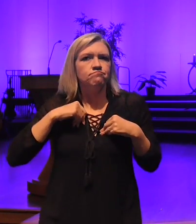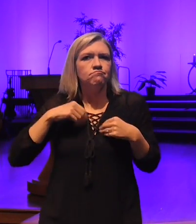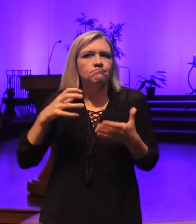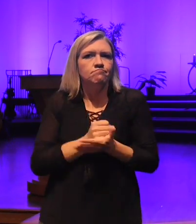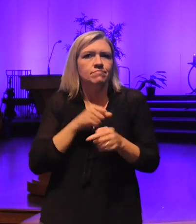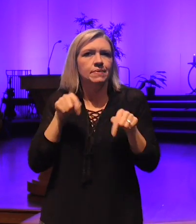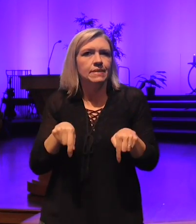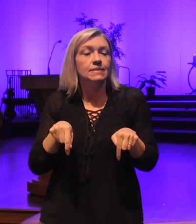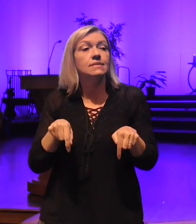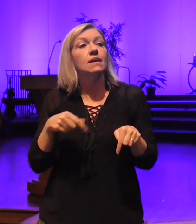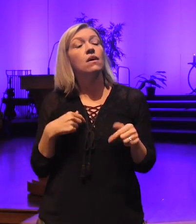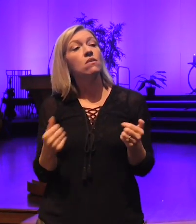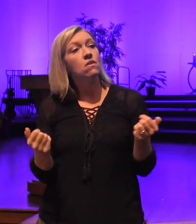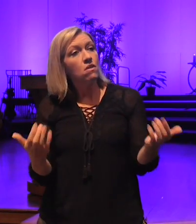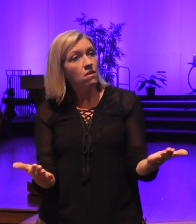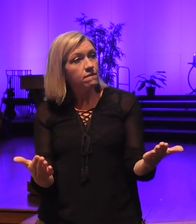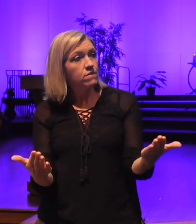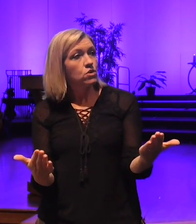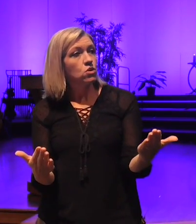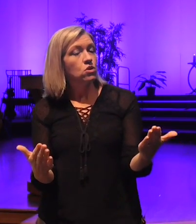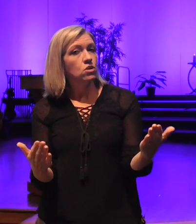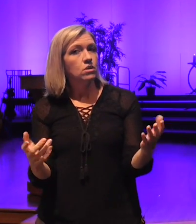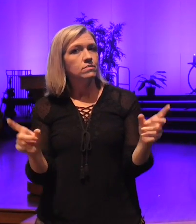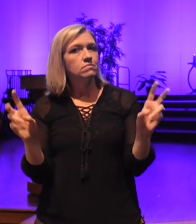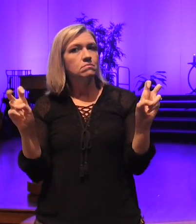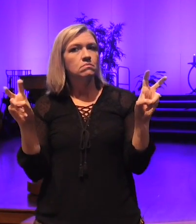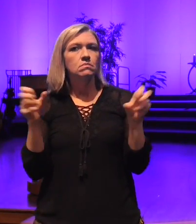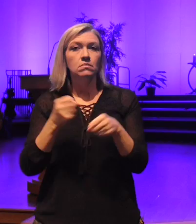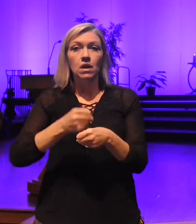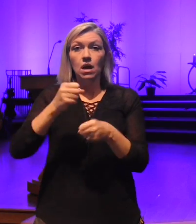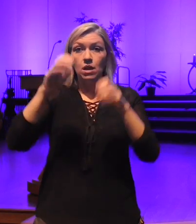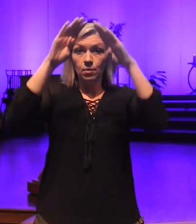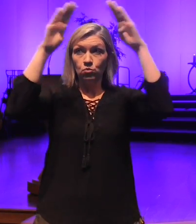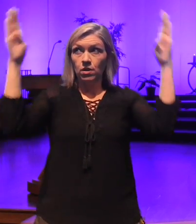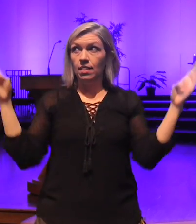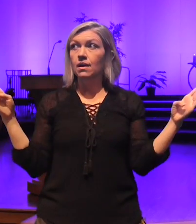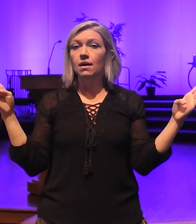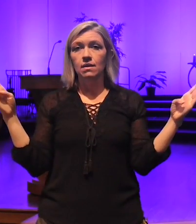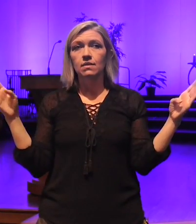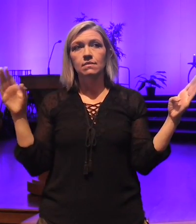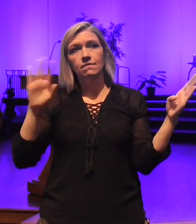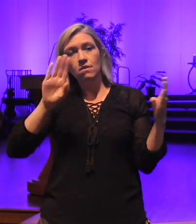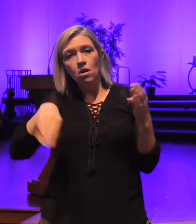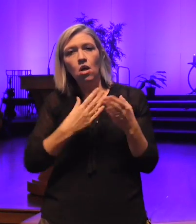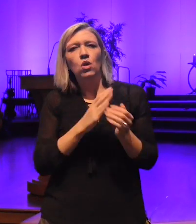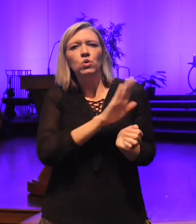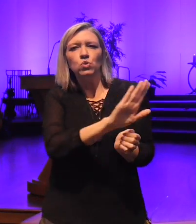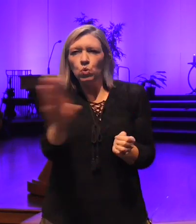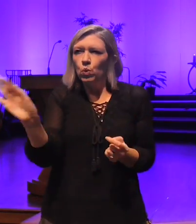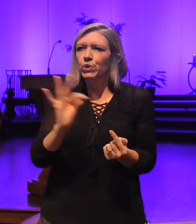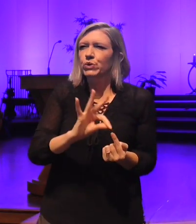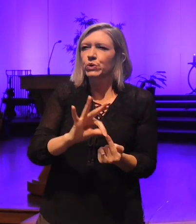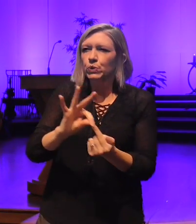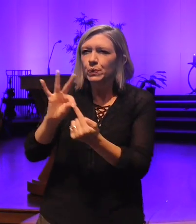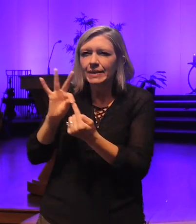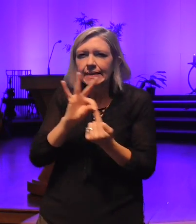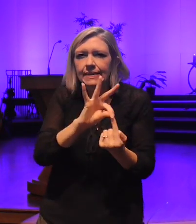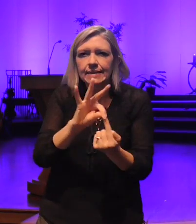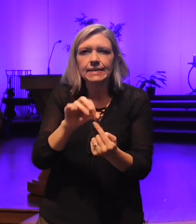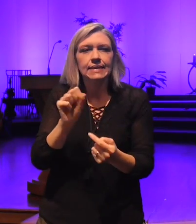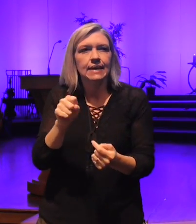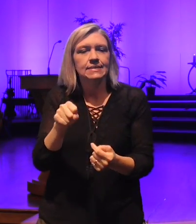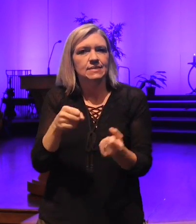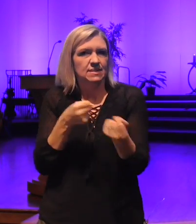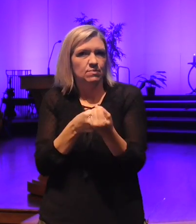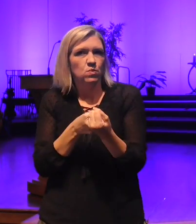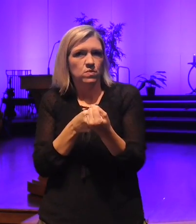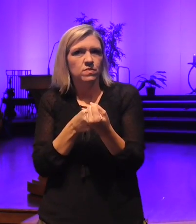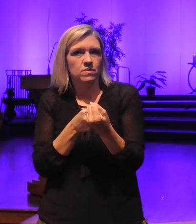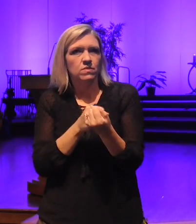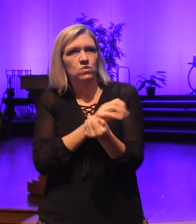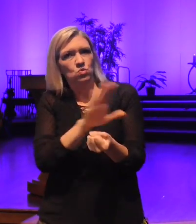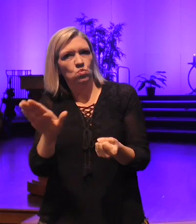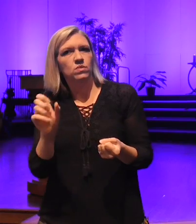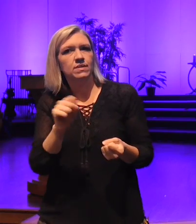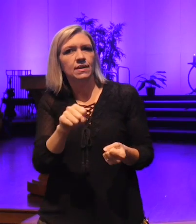hacer es ofrece un paraguas sobre todos esos sí únicos tuyos para apoyarlos y es